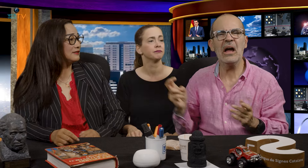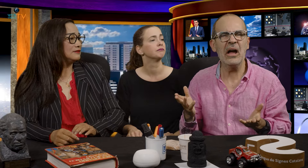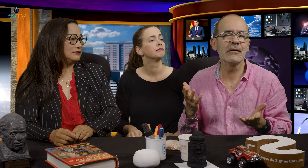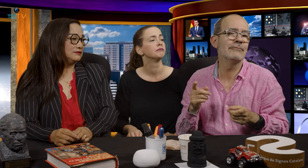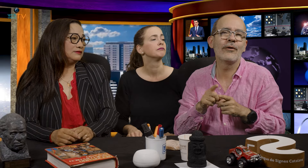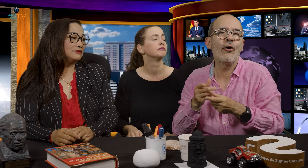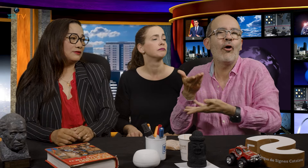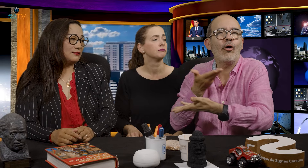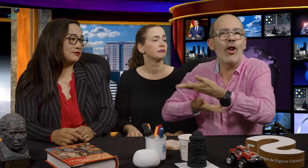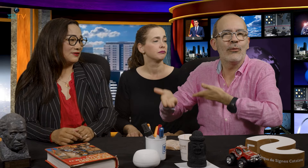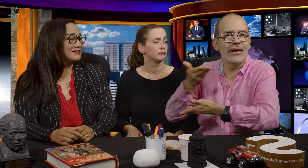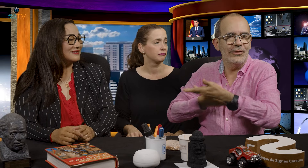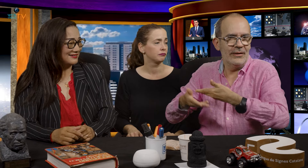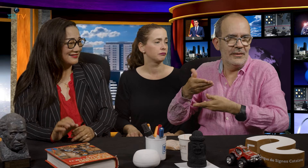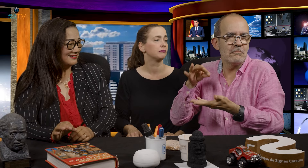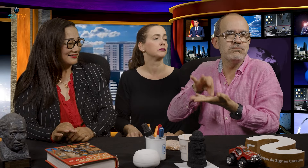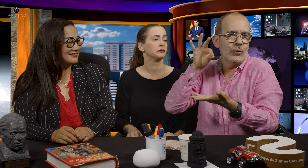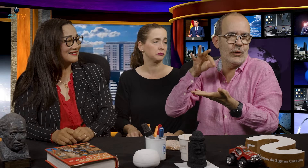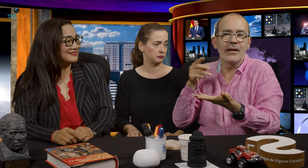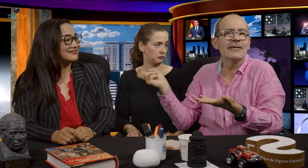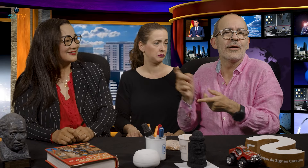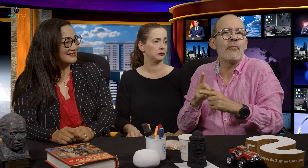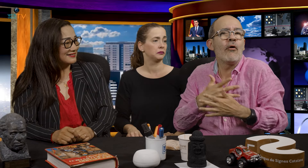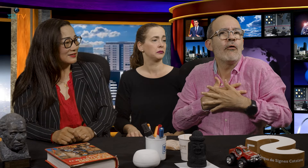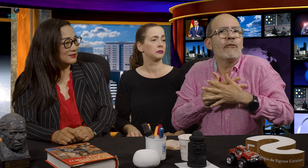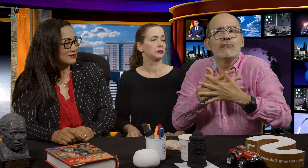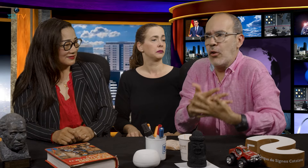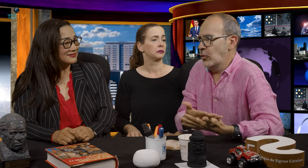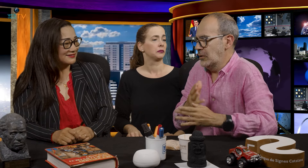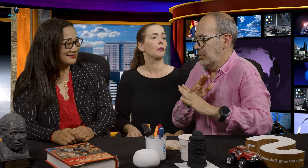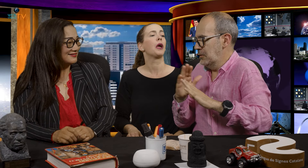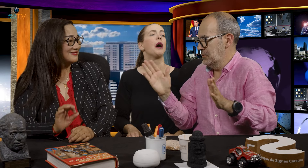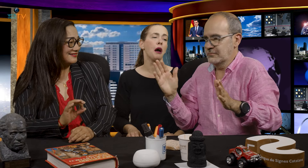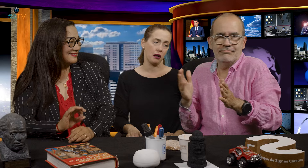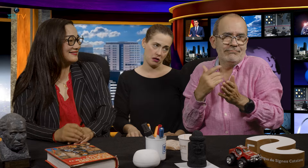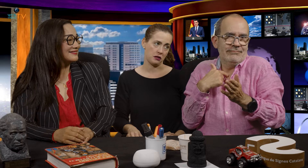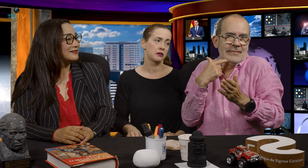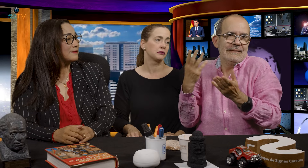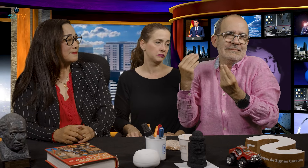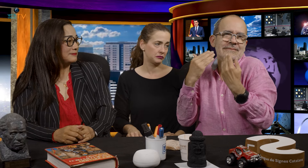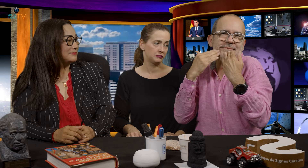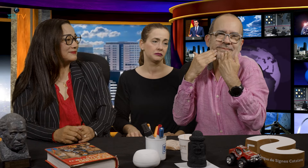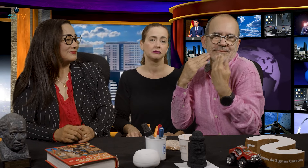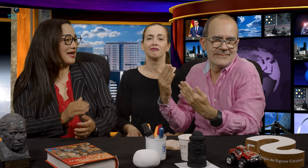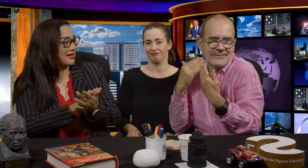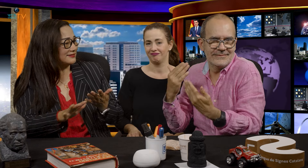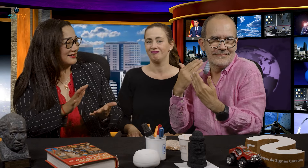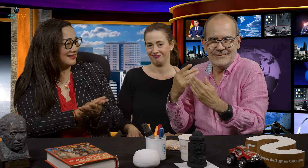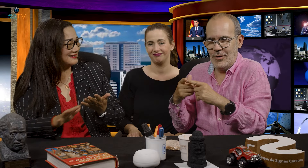y es una colaboradora puntual y voluntaria, así que te damos las gracias por venir